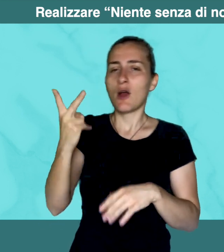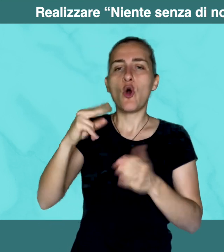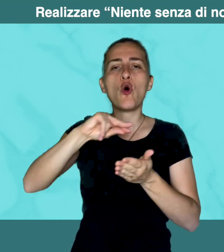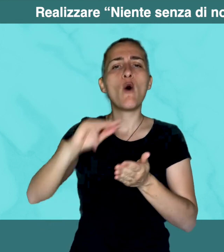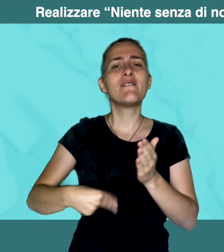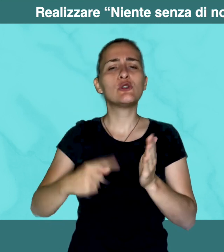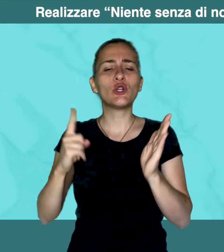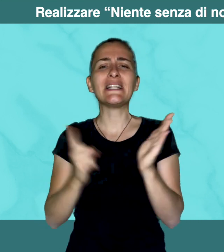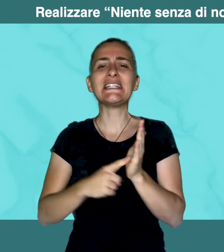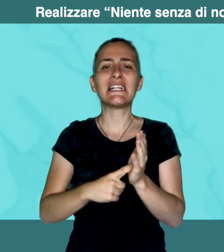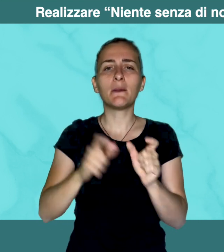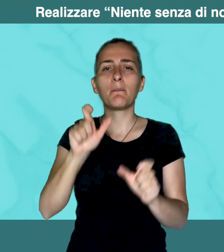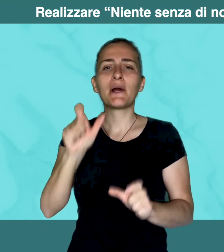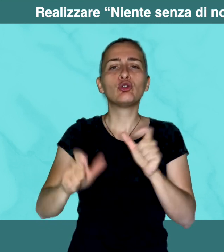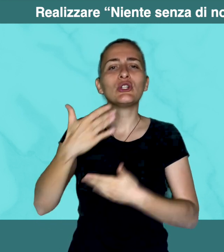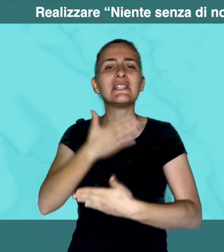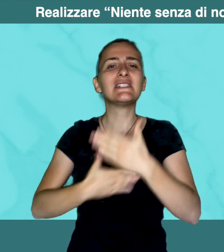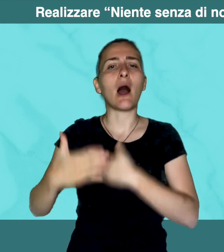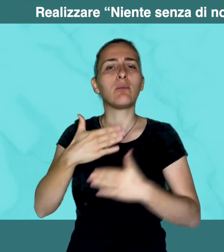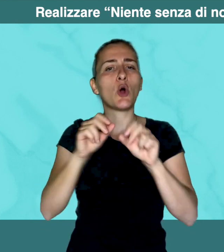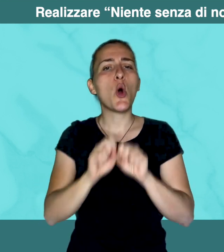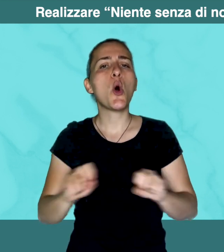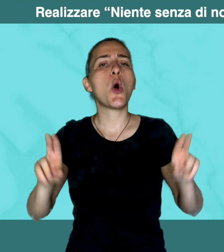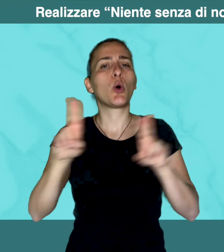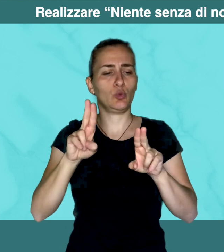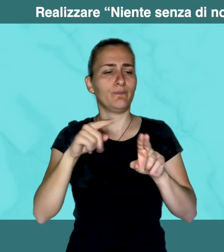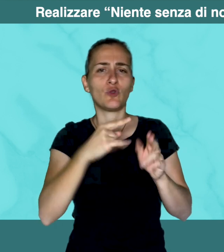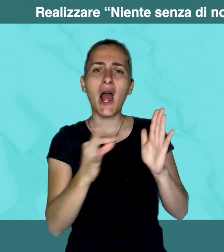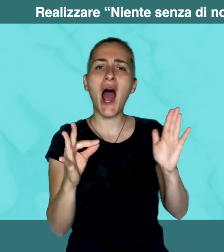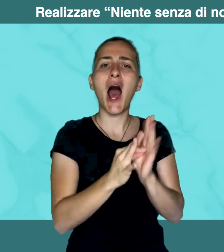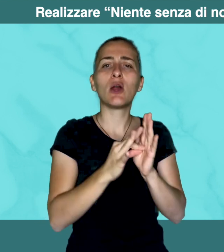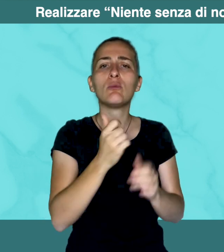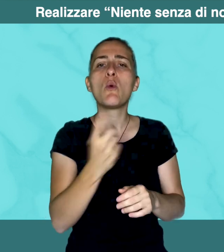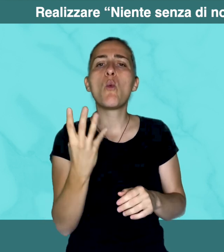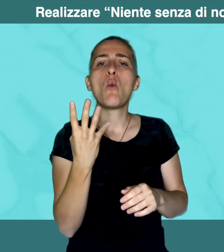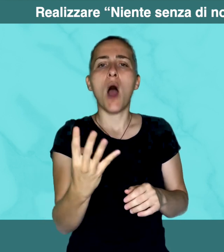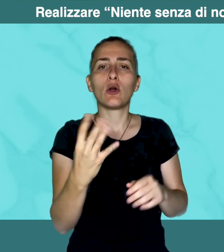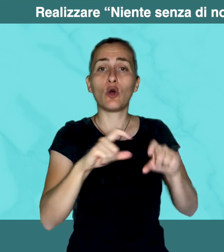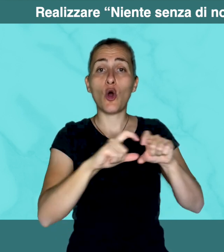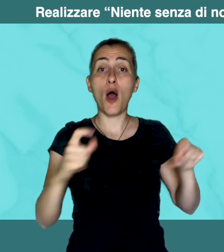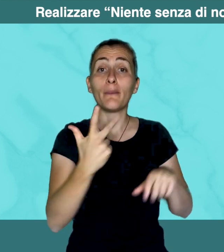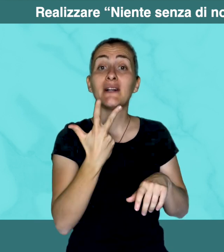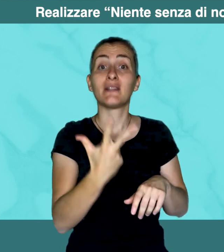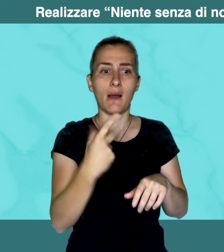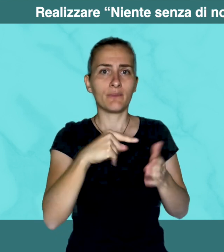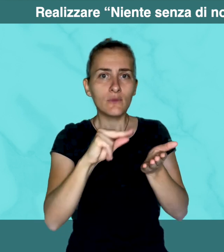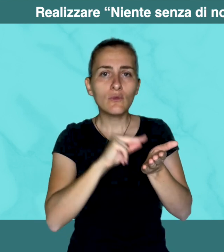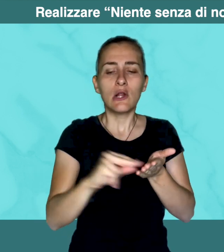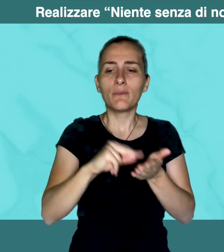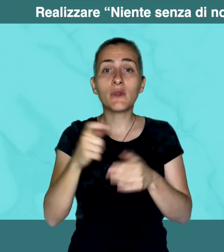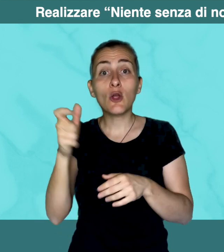L’articolo 4.3 della Convenzione dei Diritti delle Persone con Disabilità dell'ONU sottolinea chiaramente che